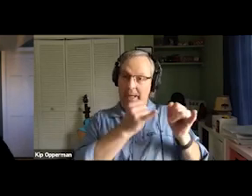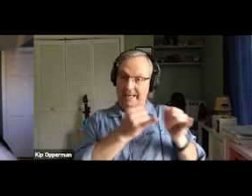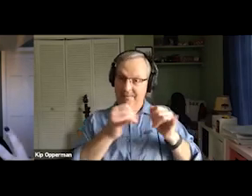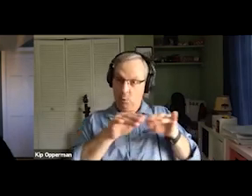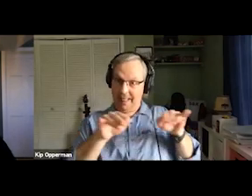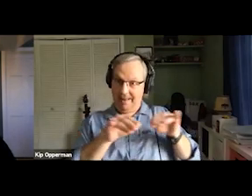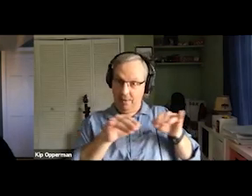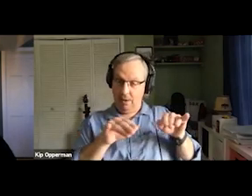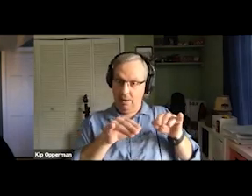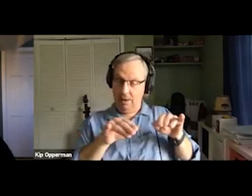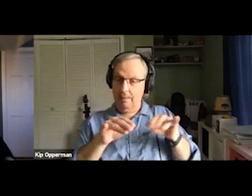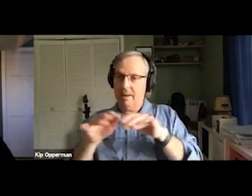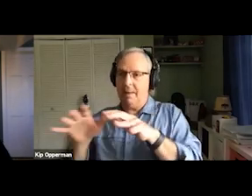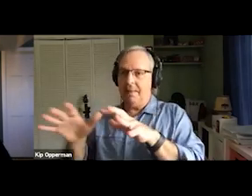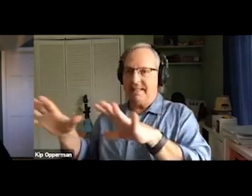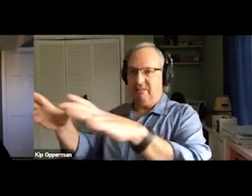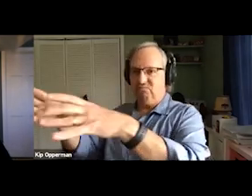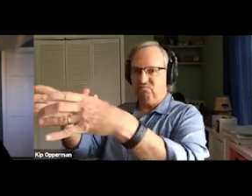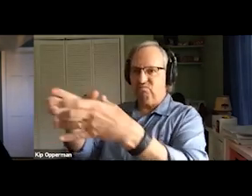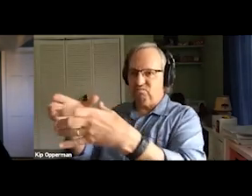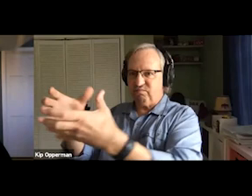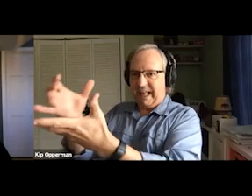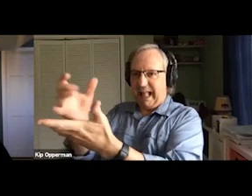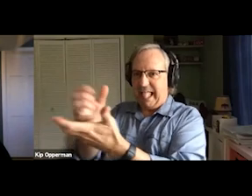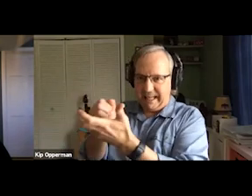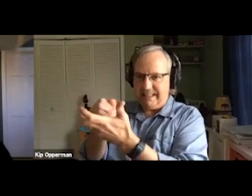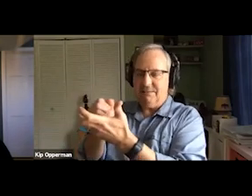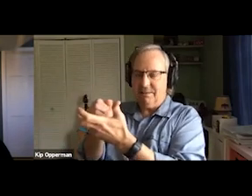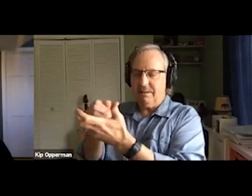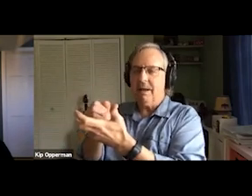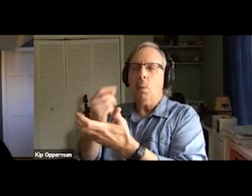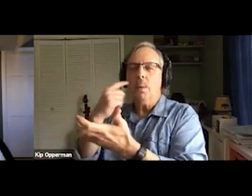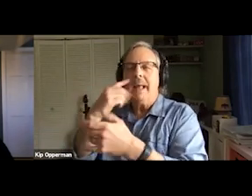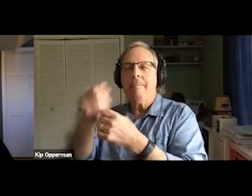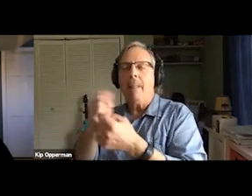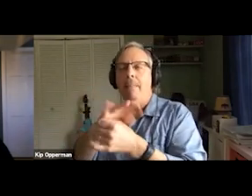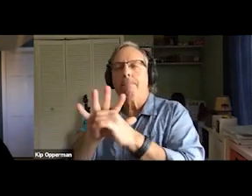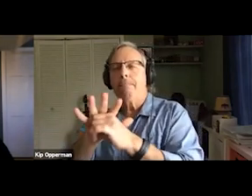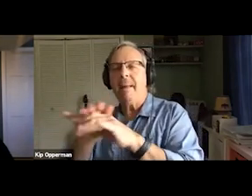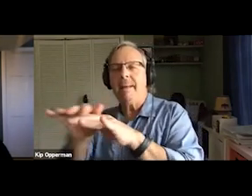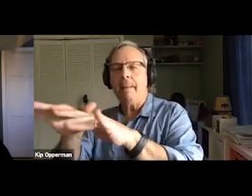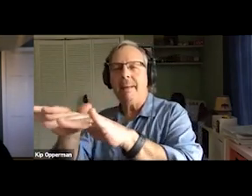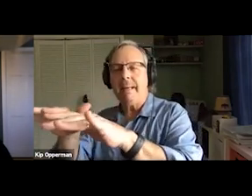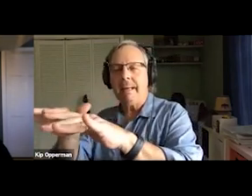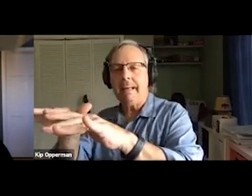pero también está ese estrés colectivo, ¿verdad? Y nuevamente, pienso en la pandemia y en el trabajo entre nuestros colegas